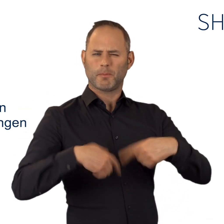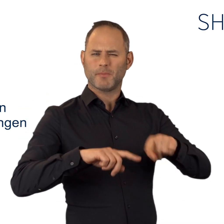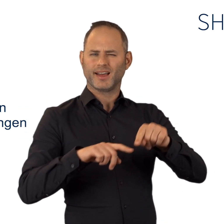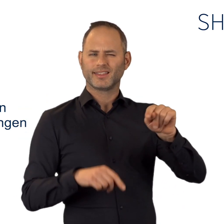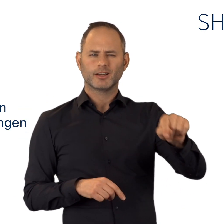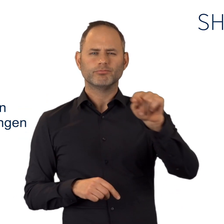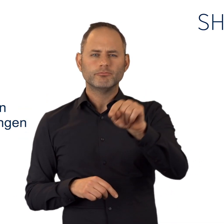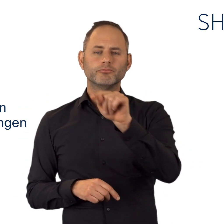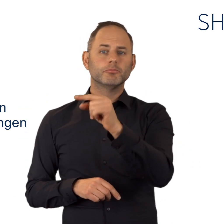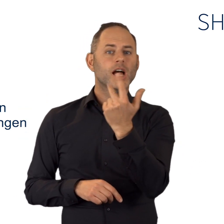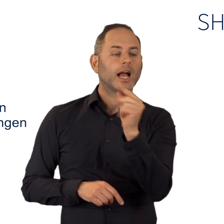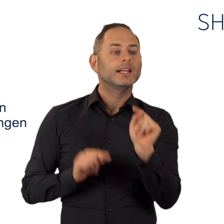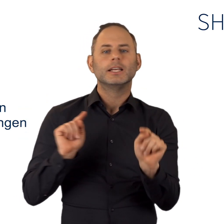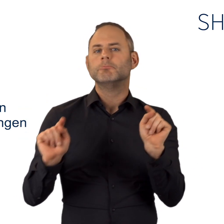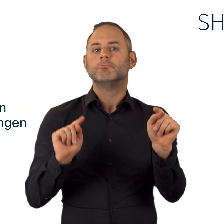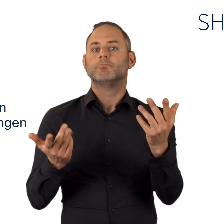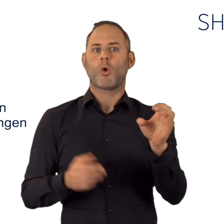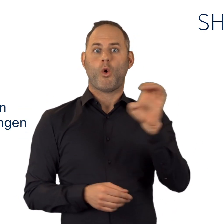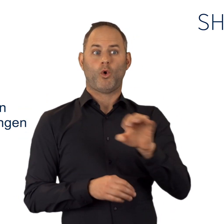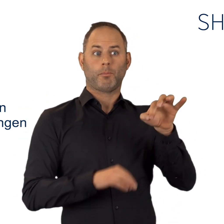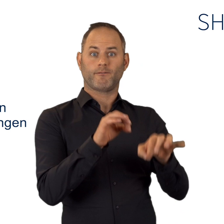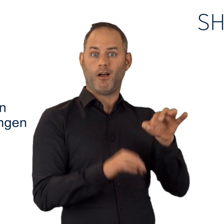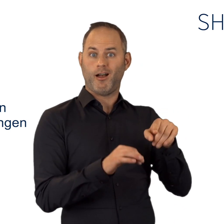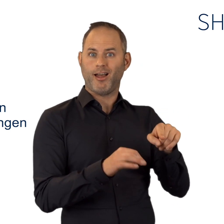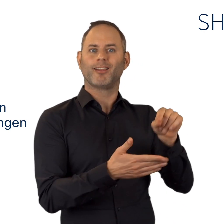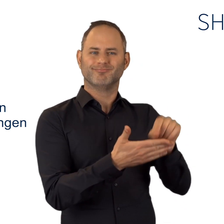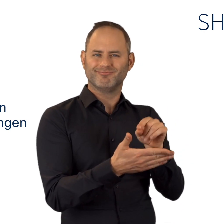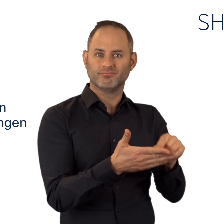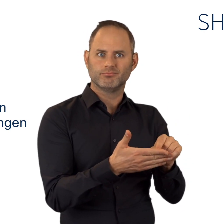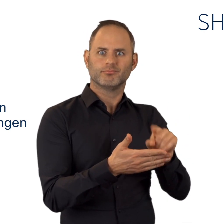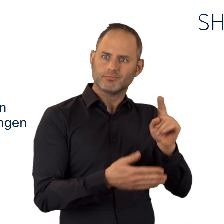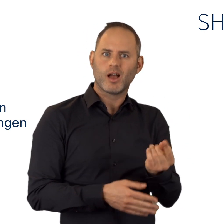In einigen Gemeinden findet neben der Europawahl